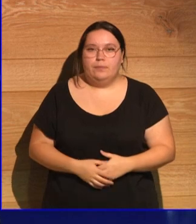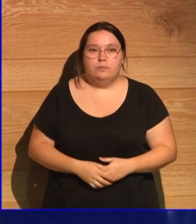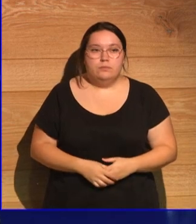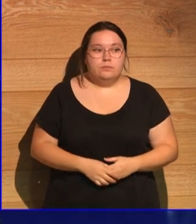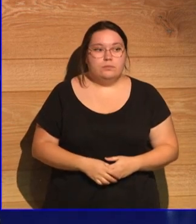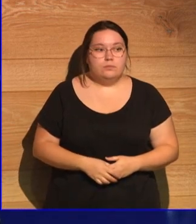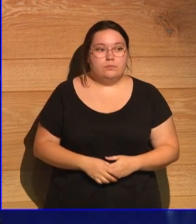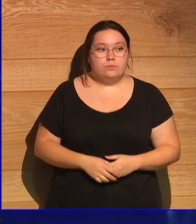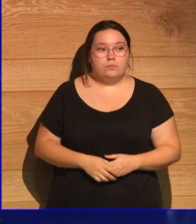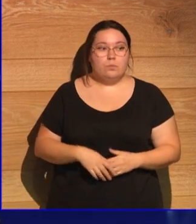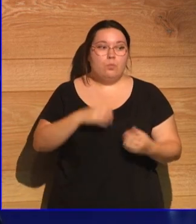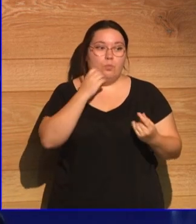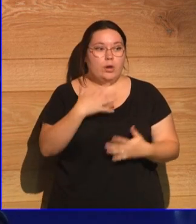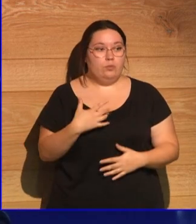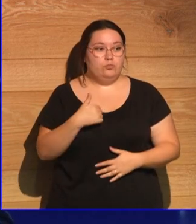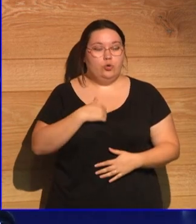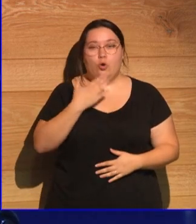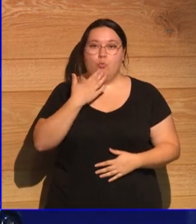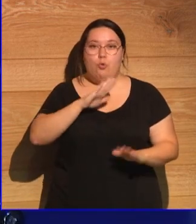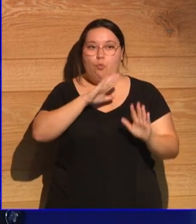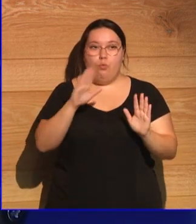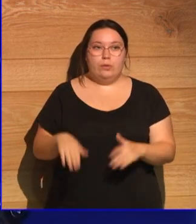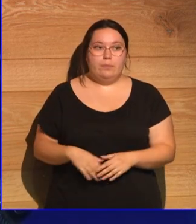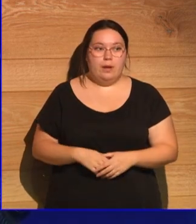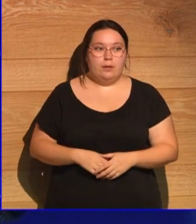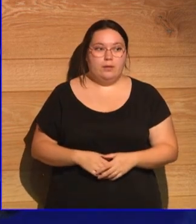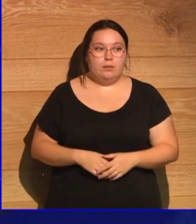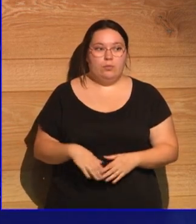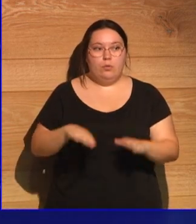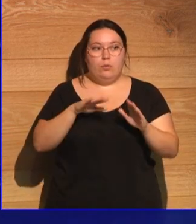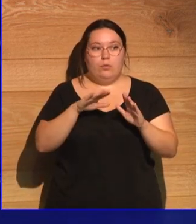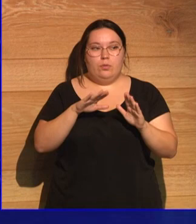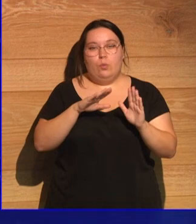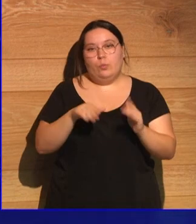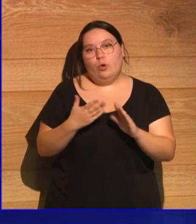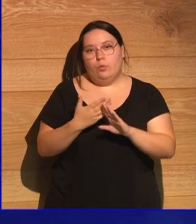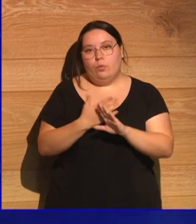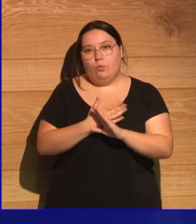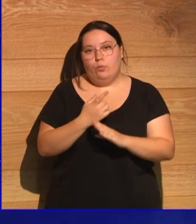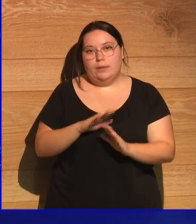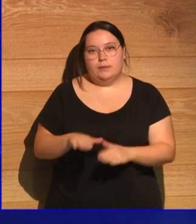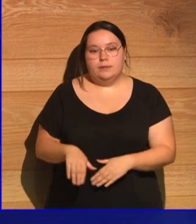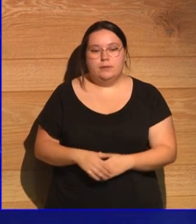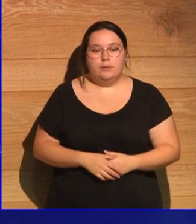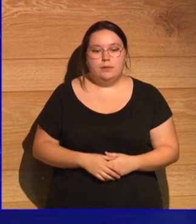Puede ser que soy la última o la penúltima de la tropezado en Enea y en Virgilio, pero